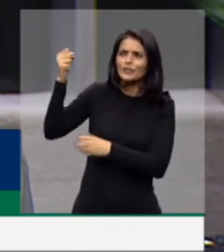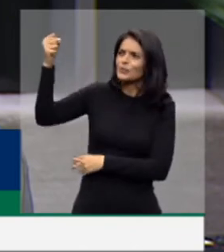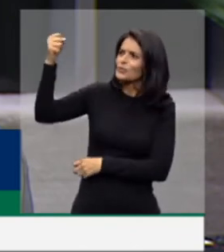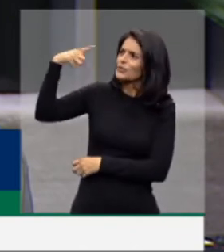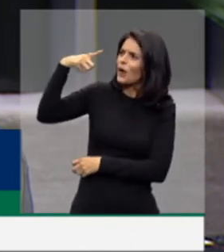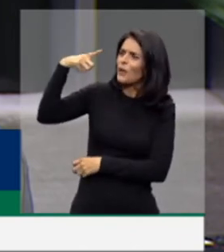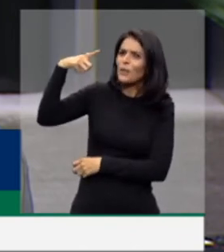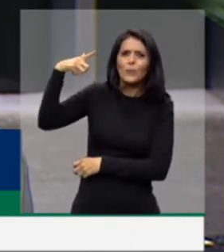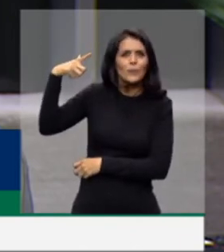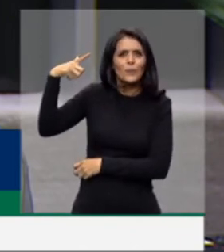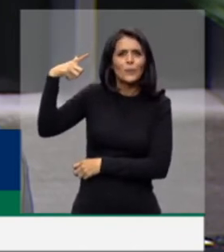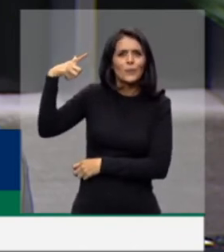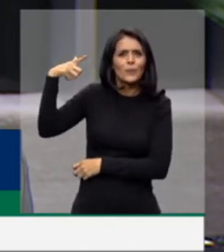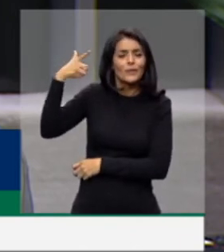DEPUTADAS, QUE FOI AQUELA DISCUSSÃO DA TAXAÇÃO, E É